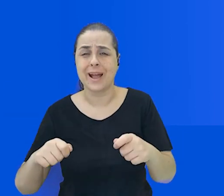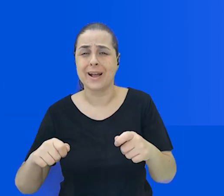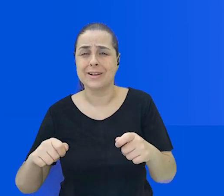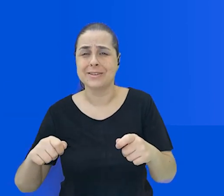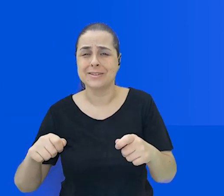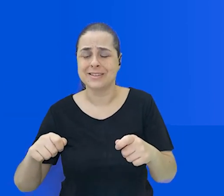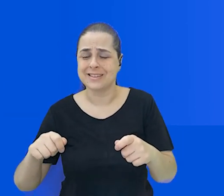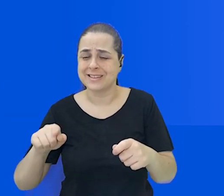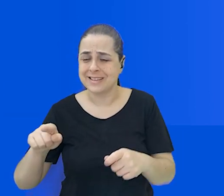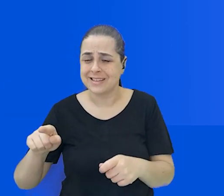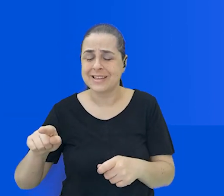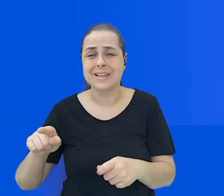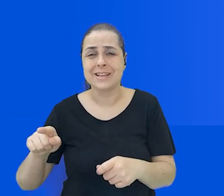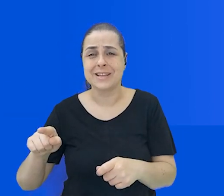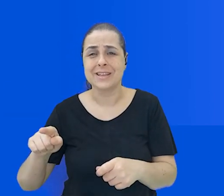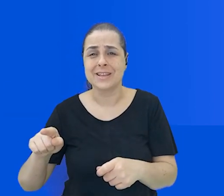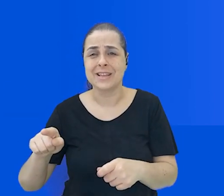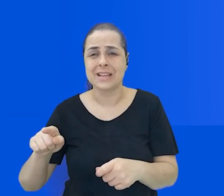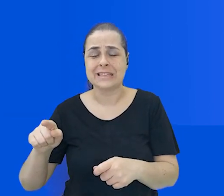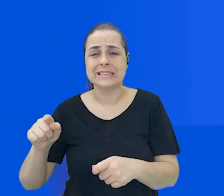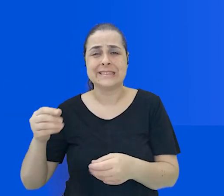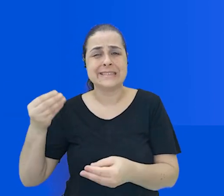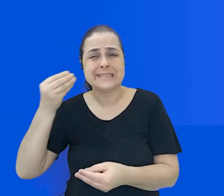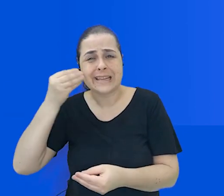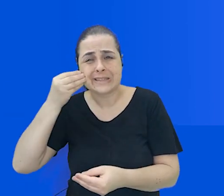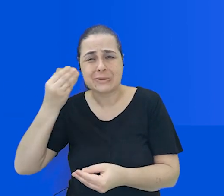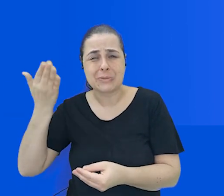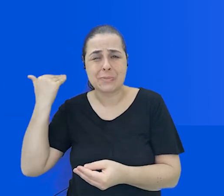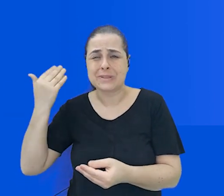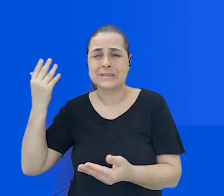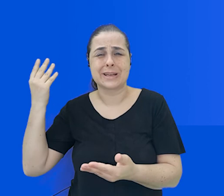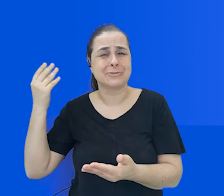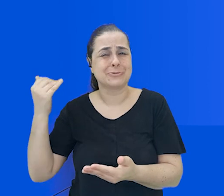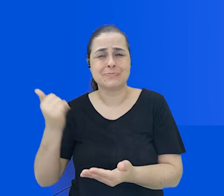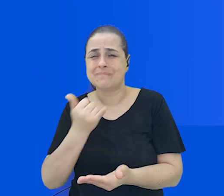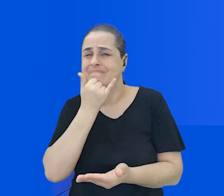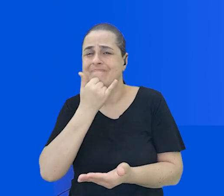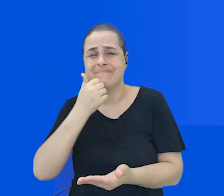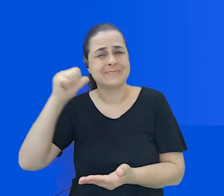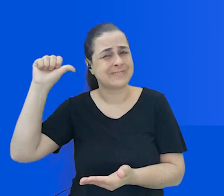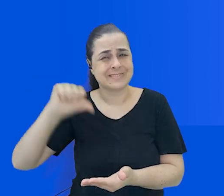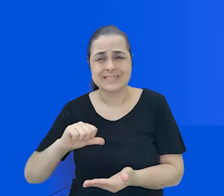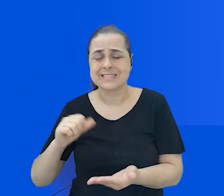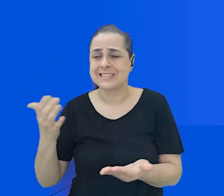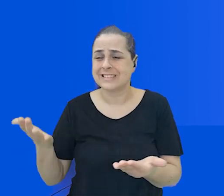Se o outro nos mostra um caminho que ele já percorreu e não deu certo, por que a gente precisa algumas coisas